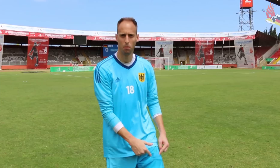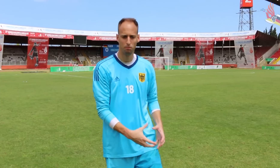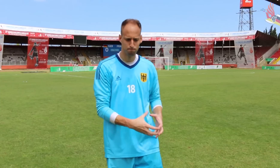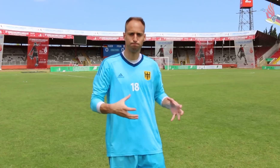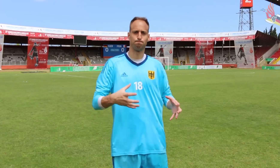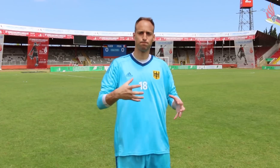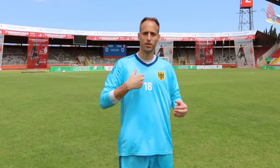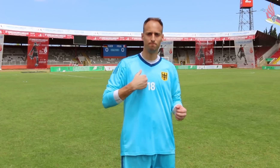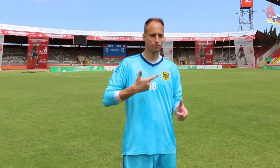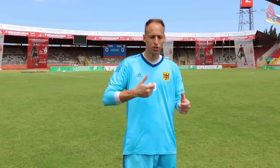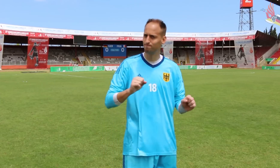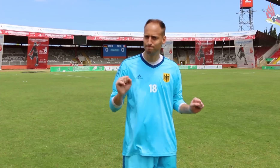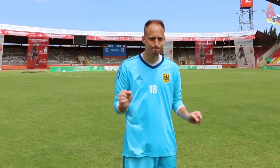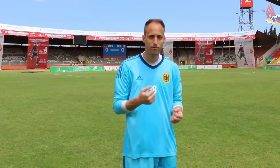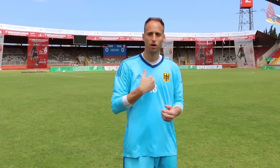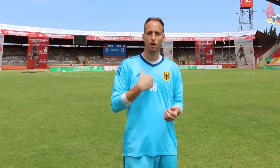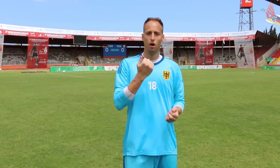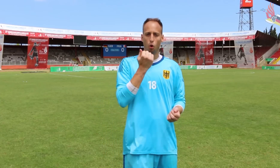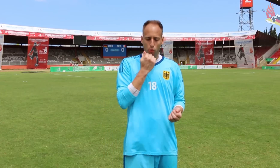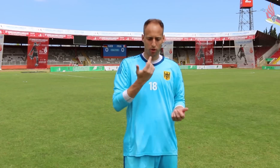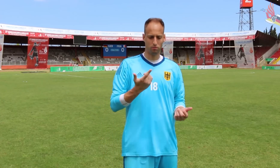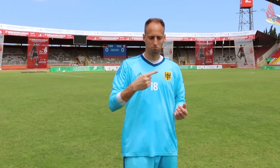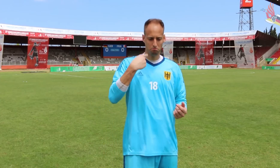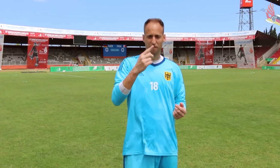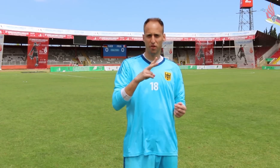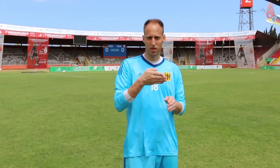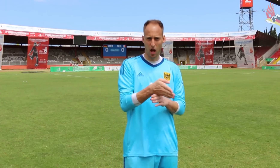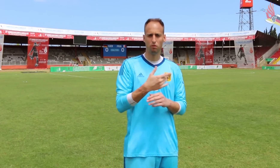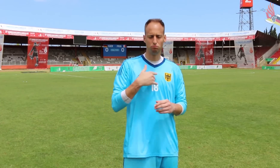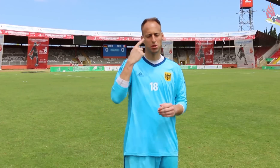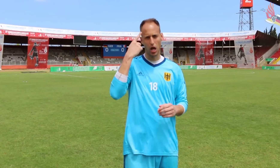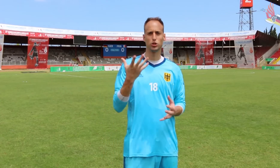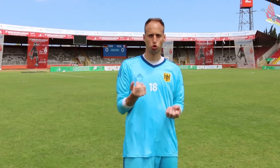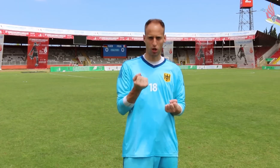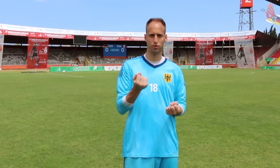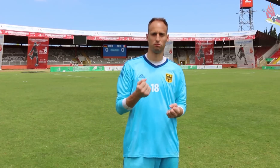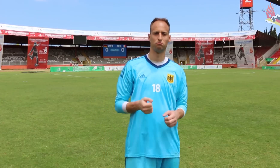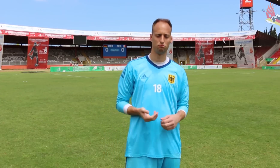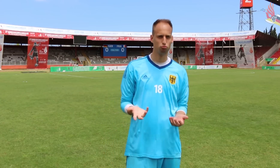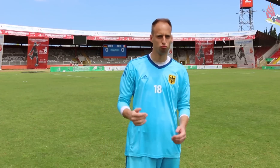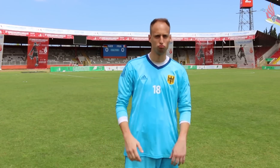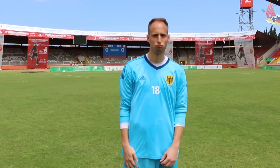Mein Oberschenkel wurde dick und ich konnte nicht mehr schießen. Ich hoffe, dass das bist zum Vierfinale wieder weg ist, aber ich denke schon.